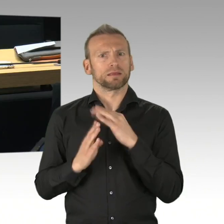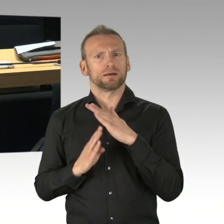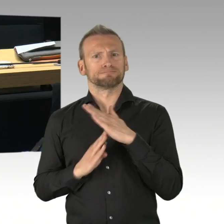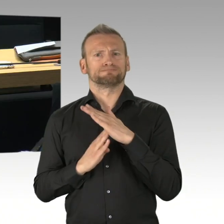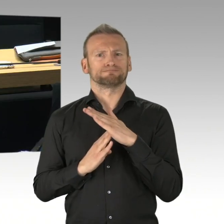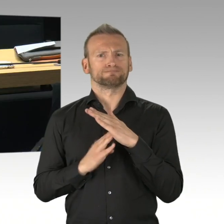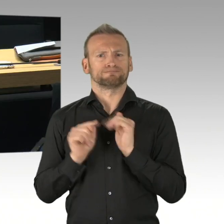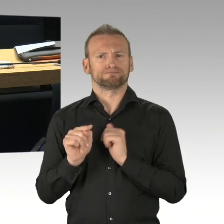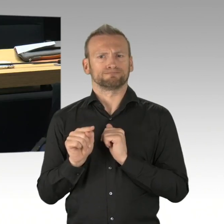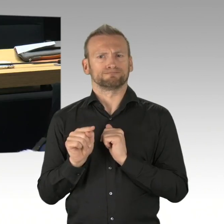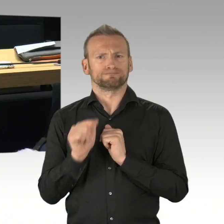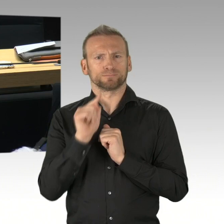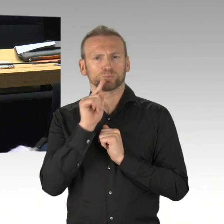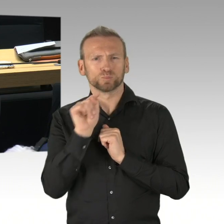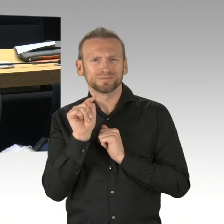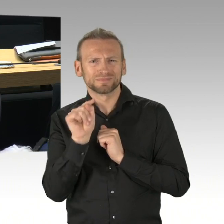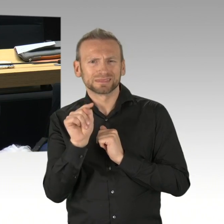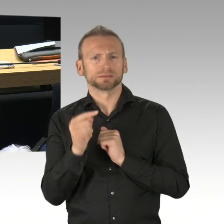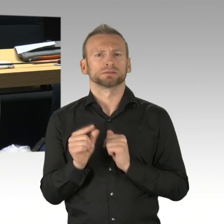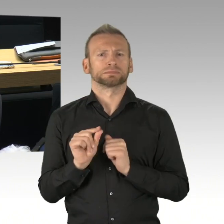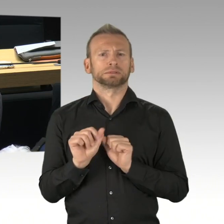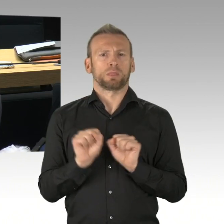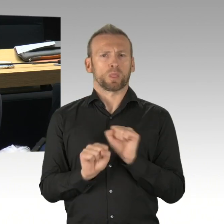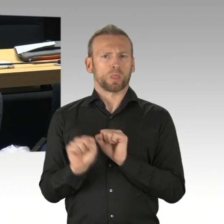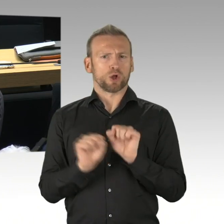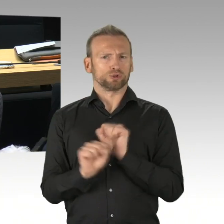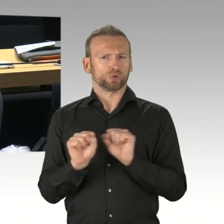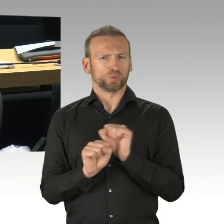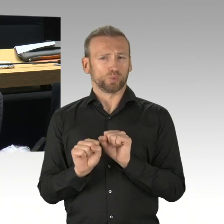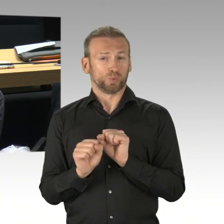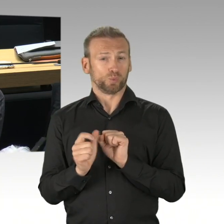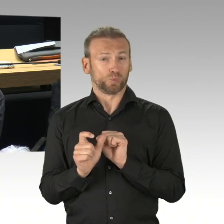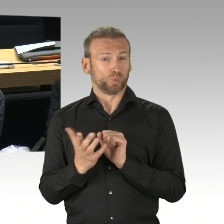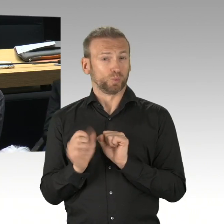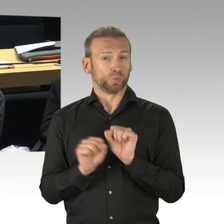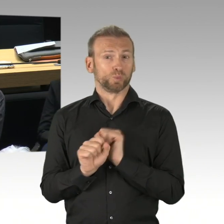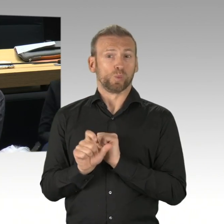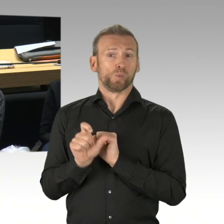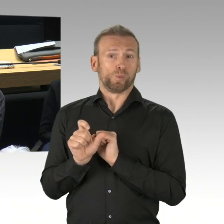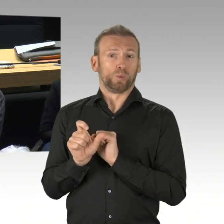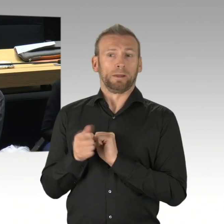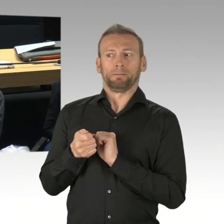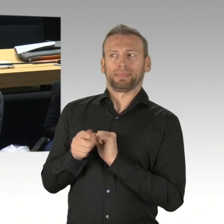Es wird nicht helfen, sondern es wird mehr Probleme machen und für mehr Chaos am Wohnungsmarkt in unserer Stadt sorgen. (Beifall)